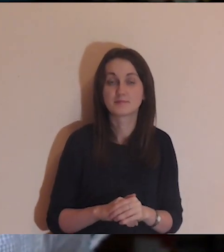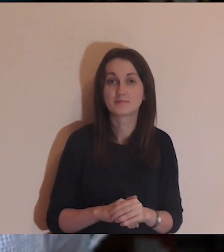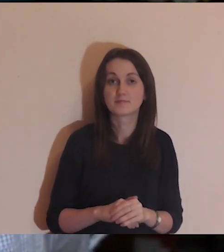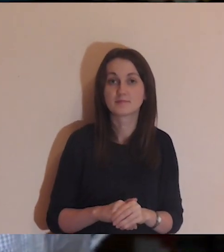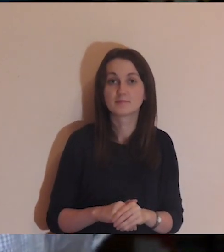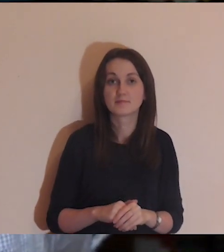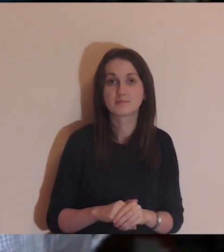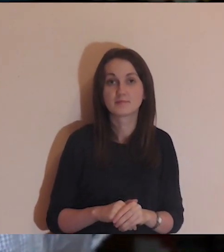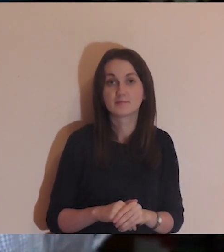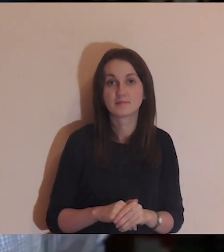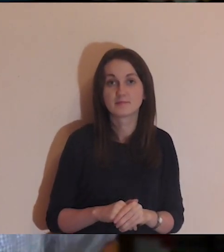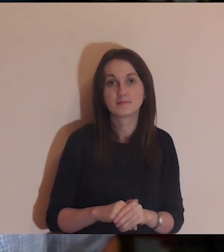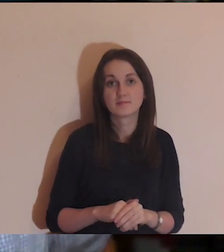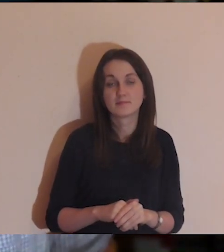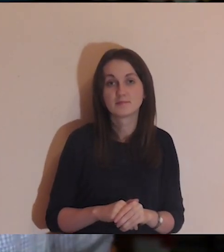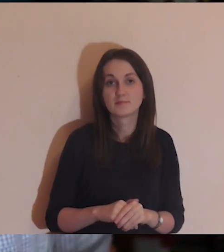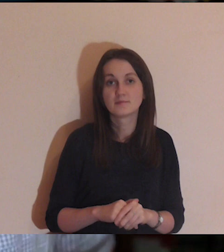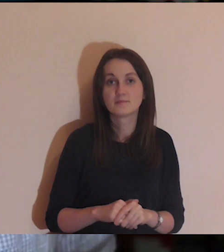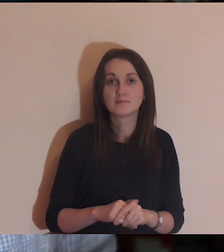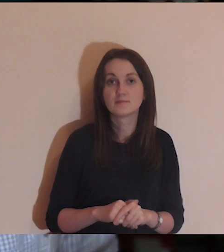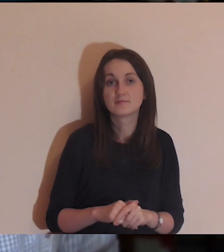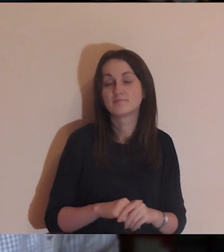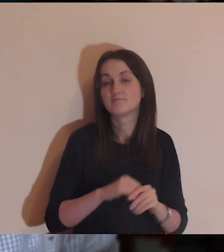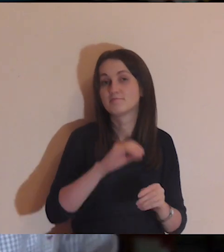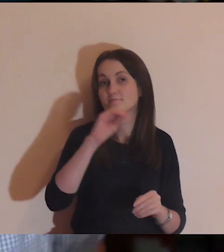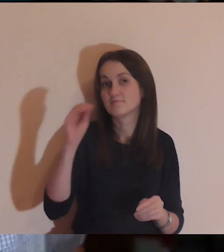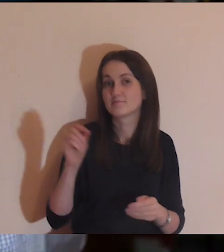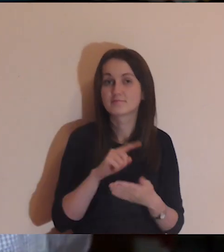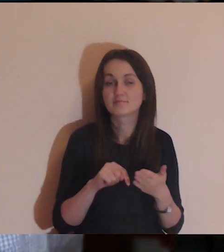Na naszej stronie: www.poglebiarka.pl jest nasz adres.